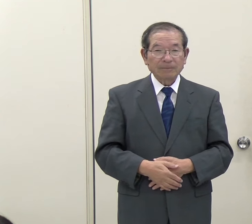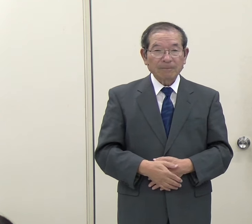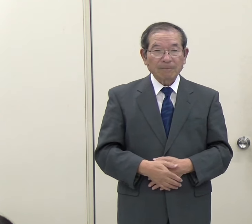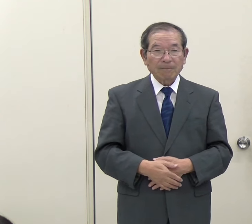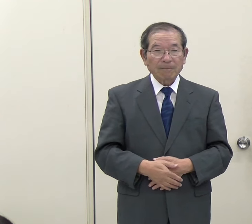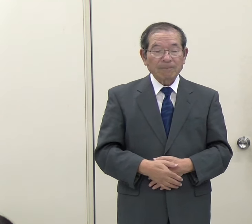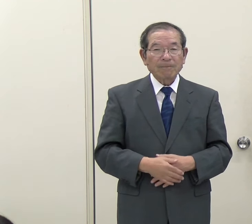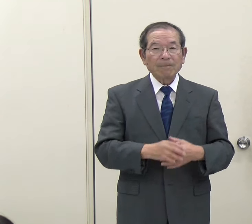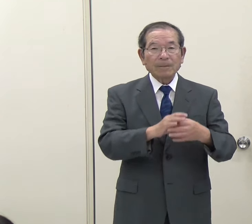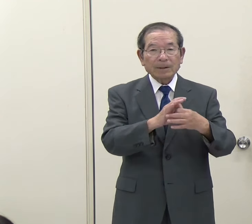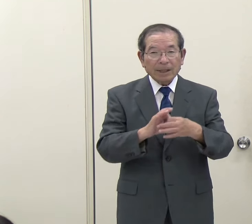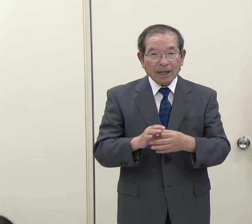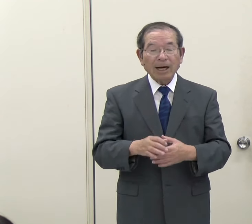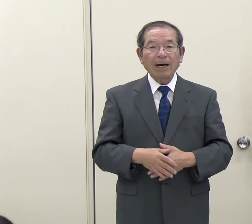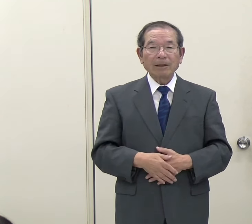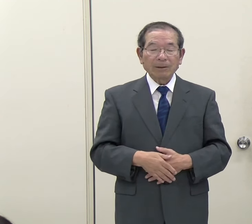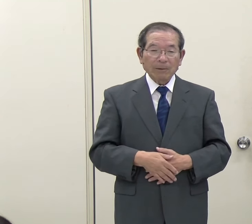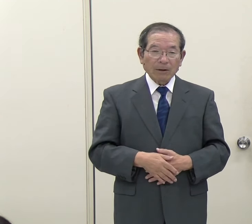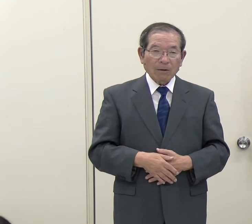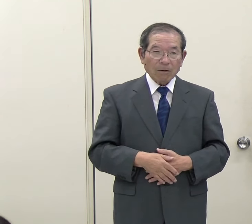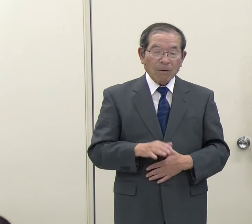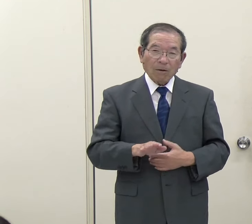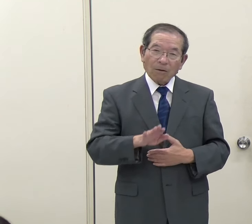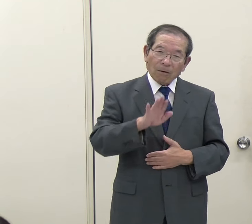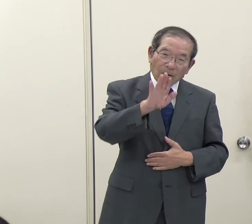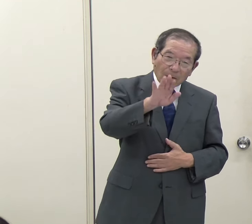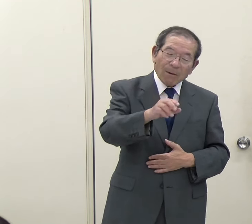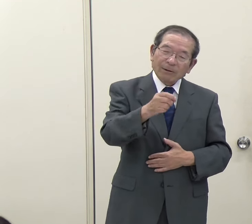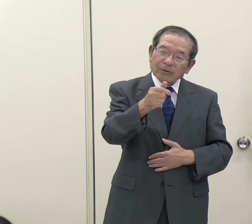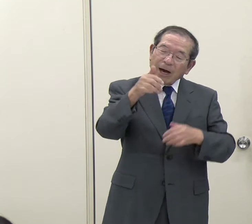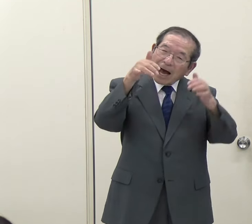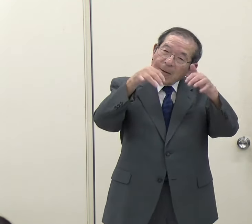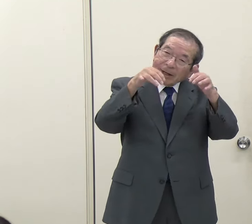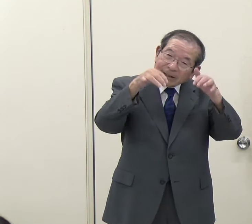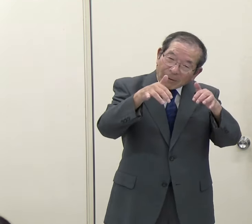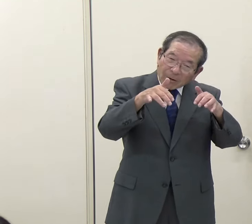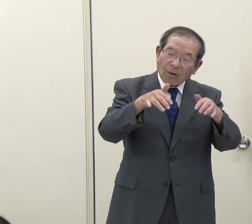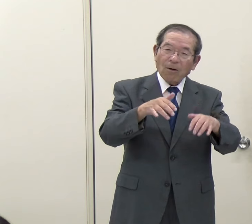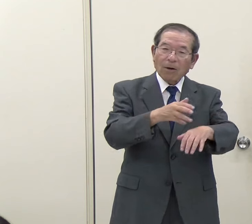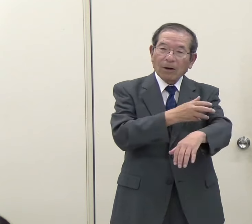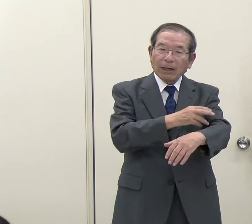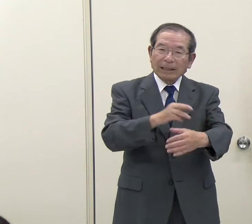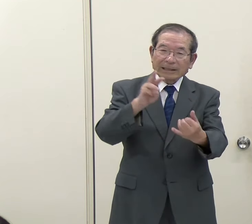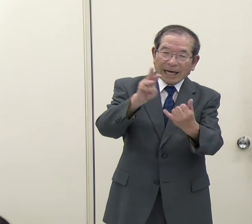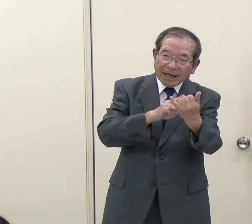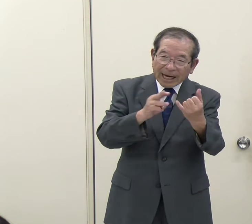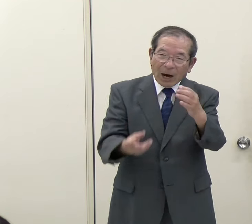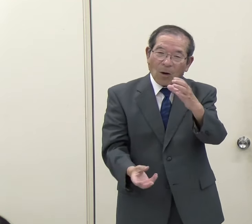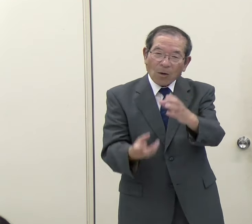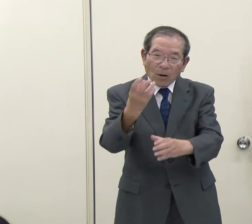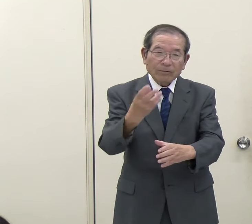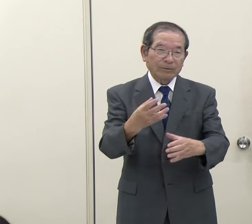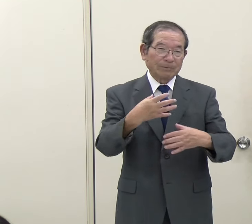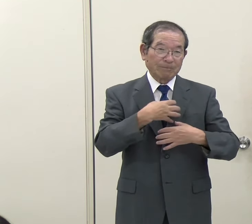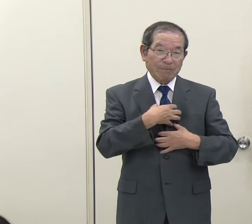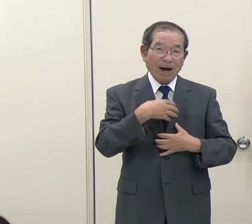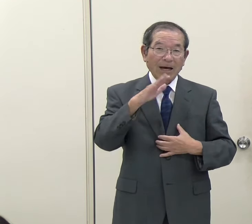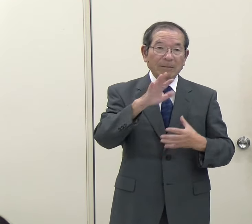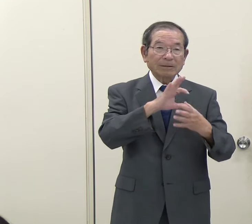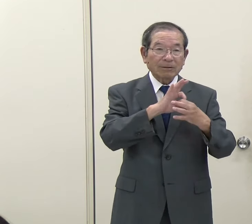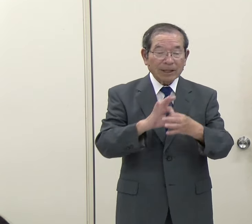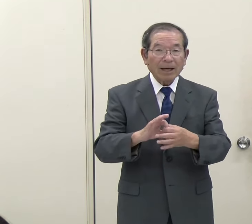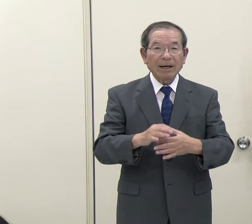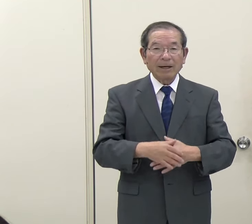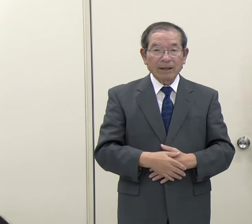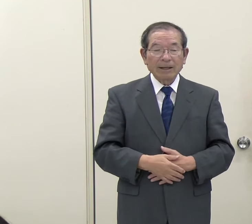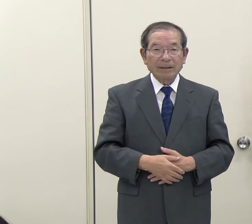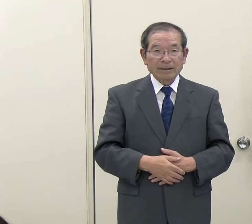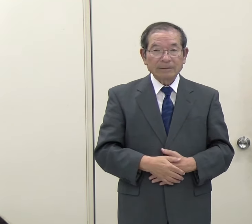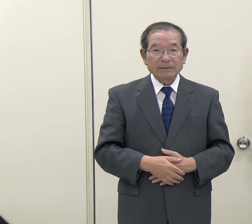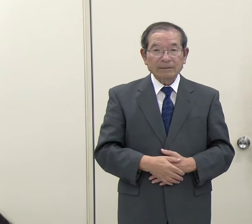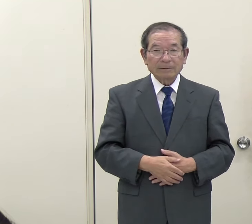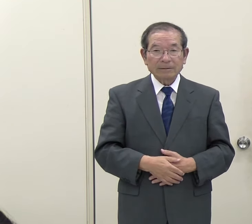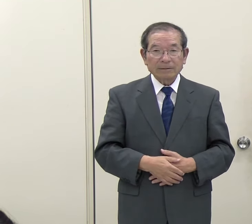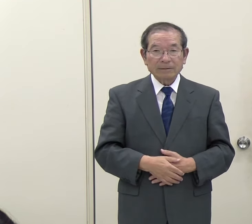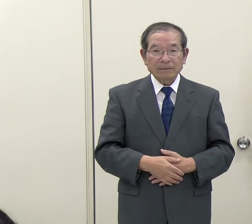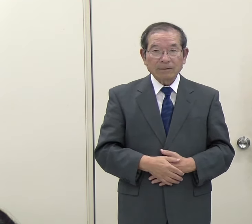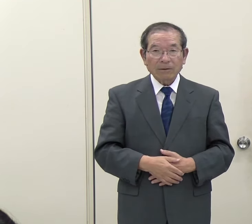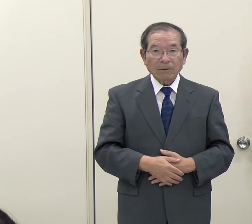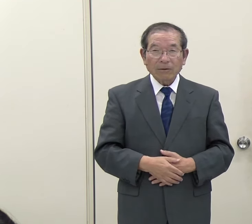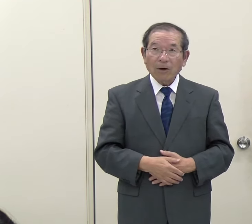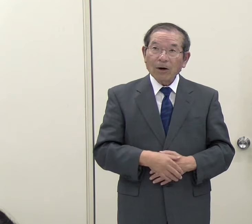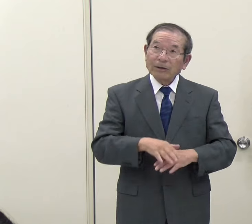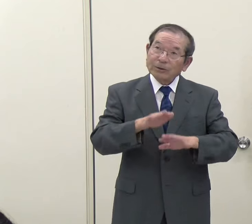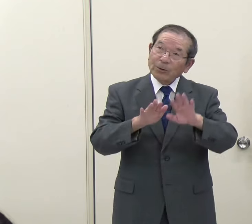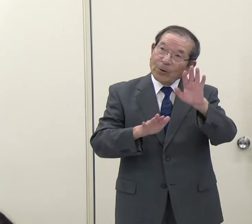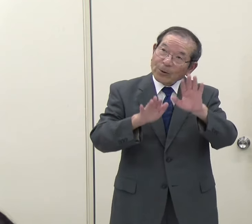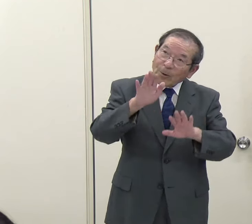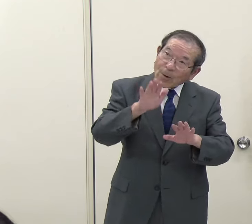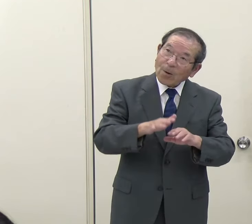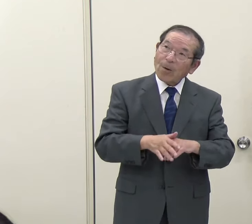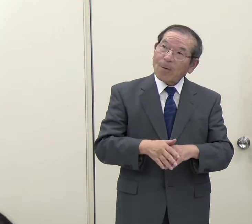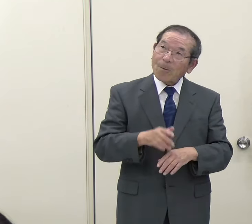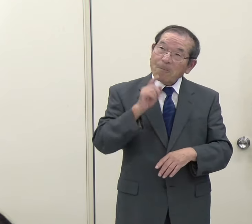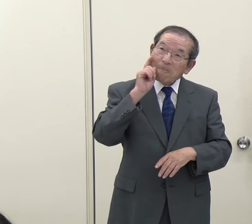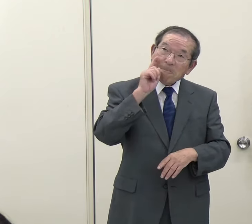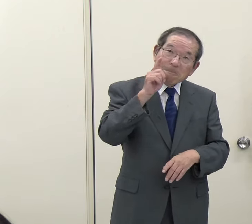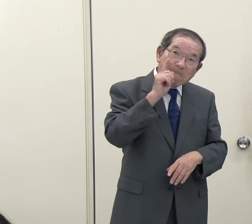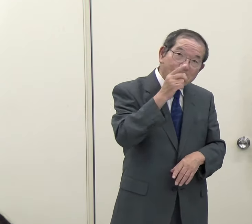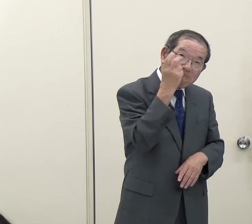こういったところは、今後、少しの雨でも土砂災害というものが引き起こされる可能性がありますので、その兆候を捉えるということが必要だと思います。